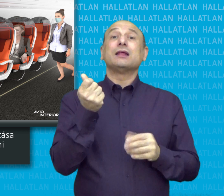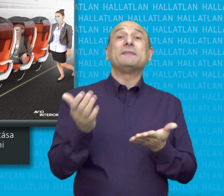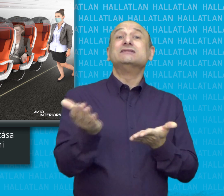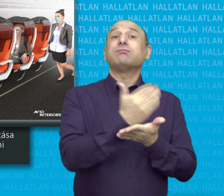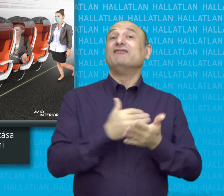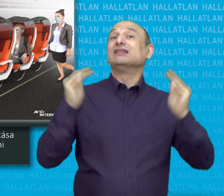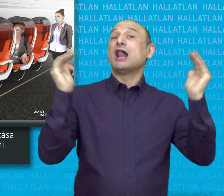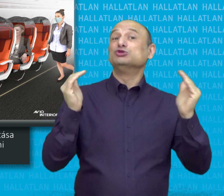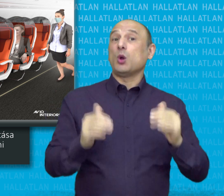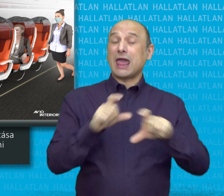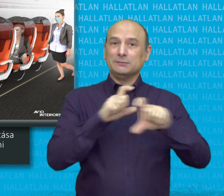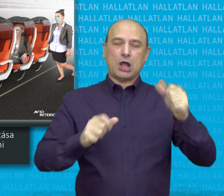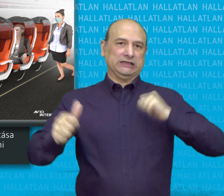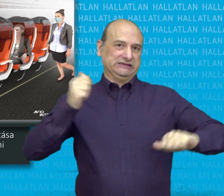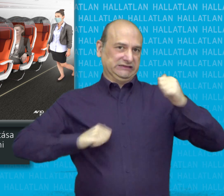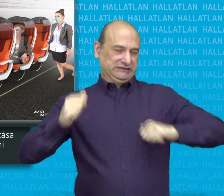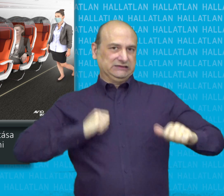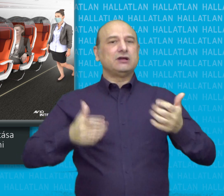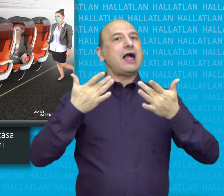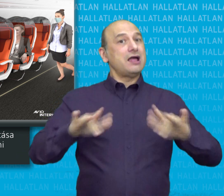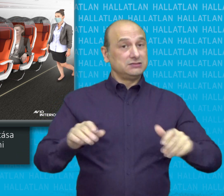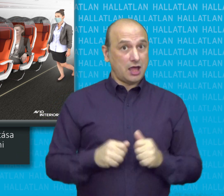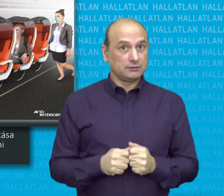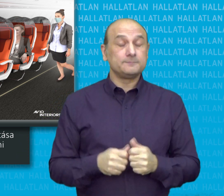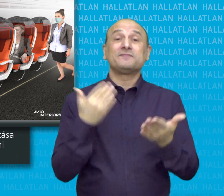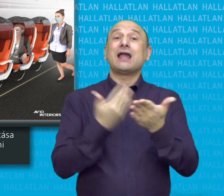hogy még a legnagyobb cégek is veszélybe kerülhetnek.